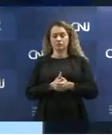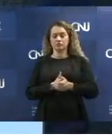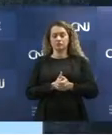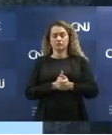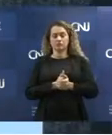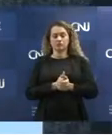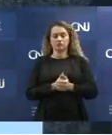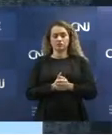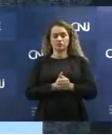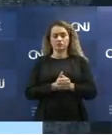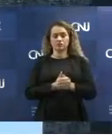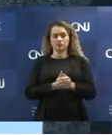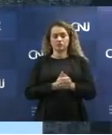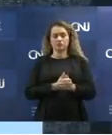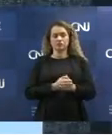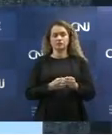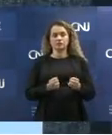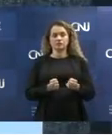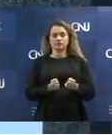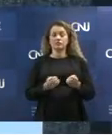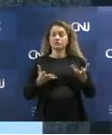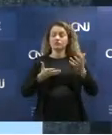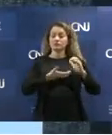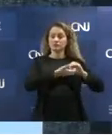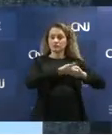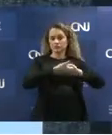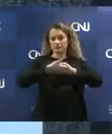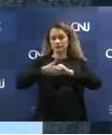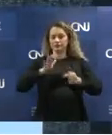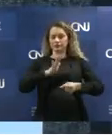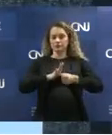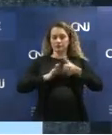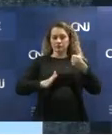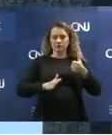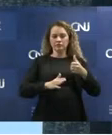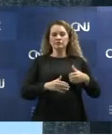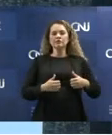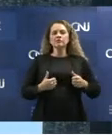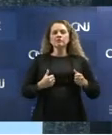Então, eu queria saudar primeiramente a nossa corregedora nacional de Justiça,